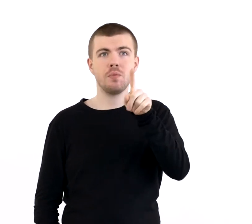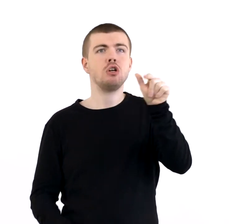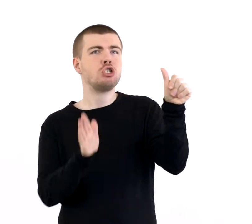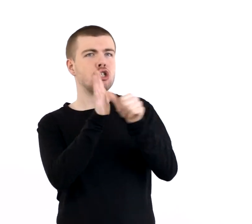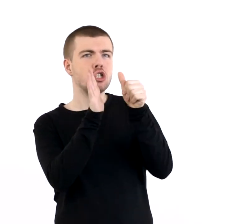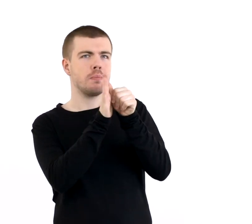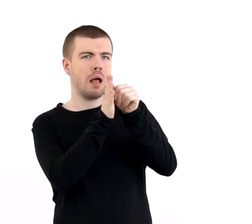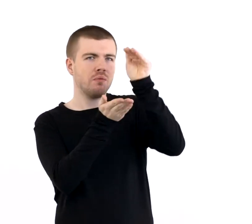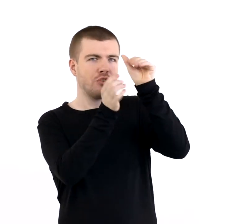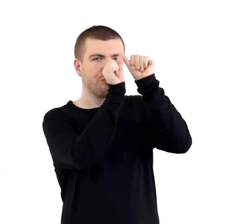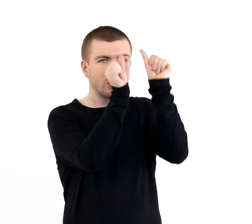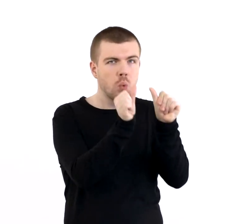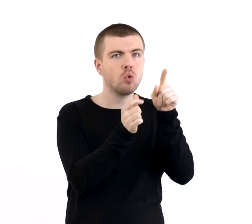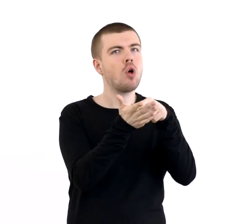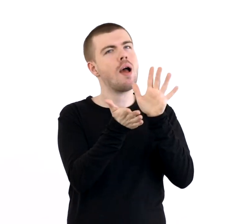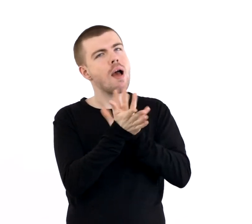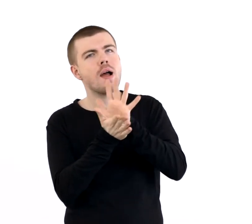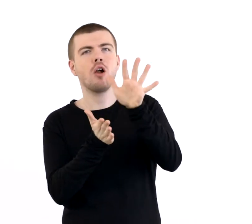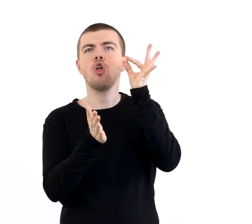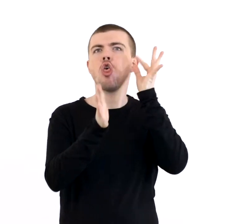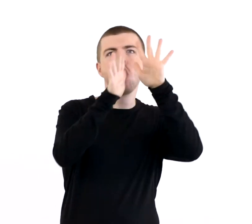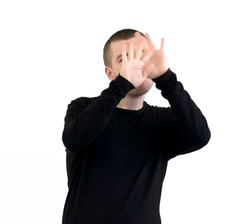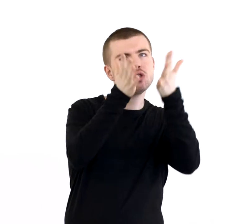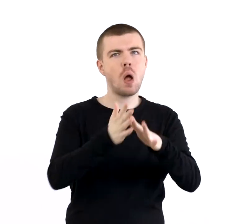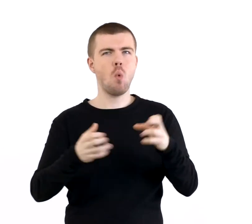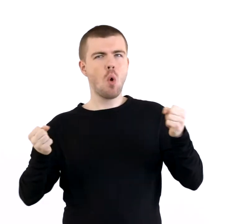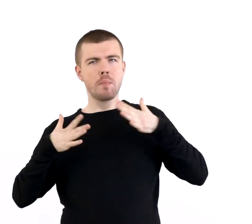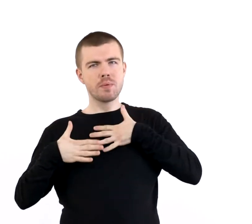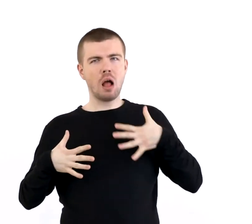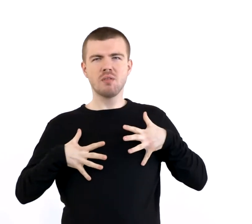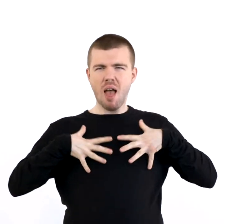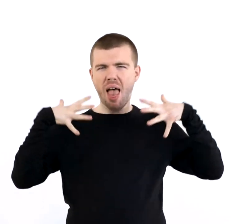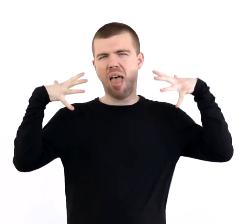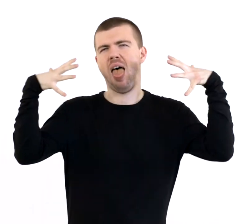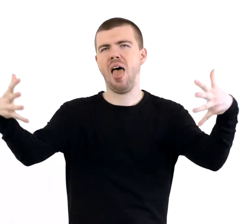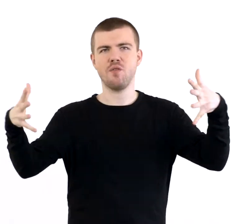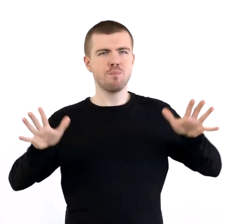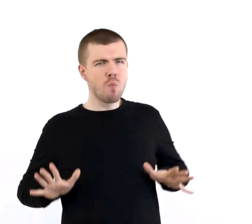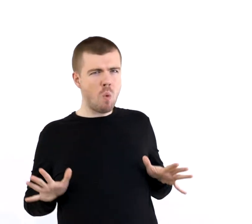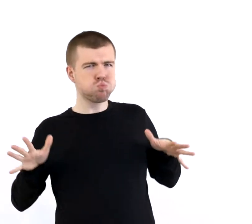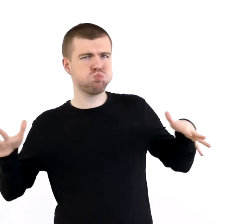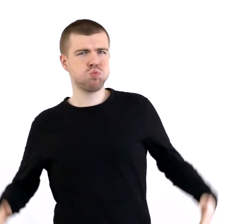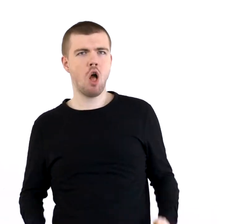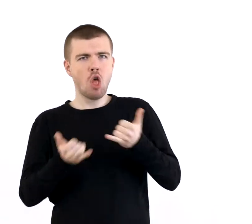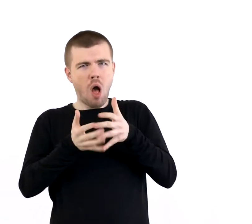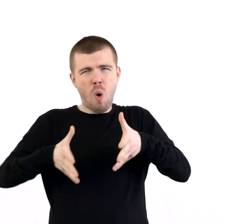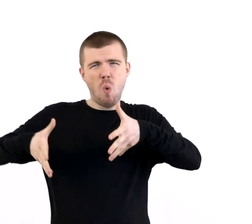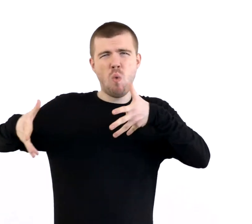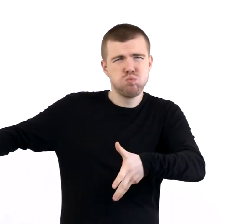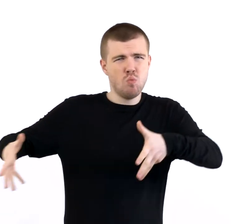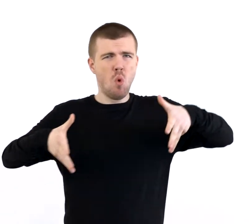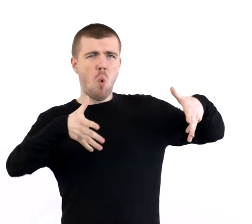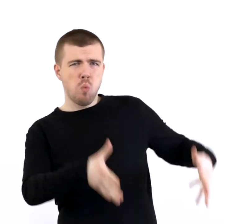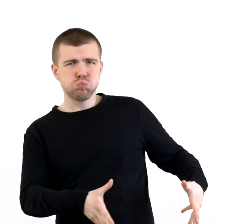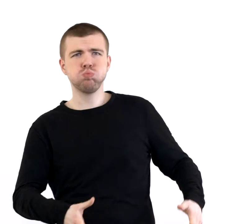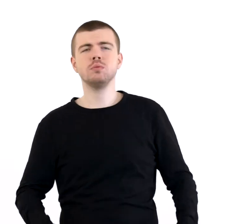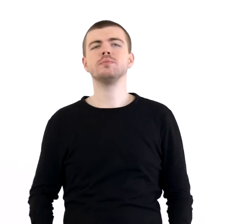Figurki te charakteryzowały się przesadnie obfitymi kształtami kobiecymi, zwłaszcza w okolicach piersi, bioder i ud.